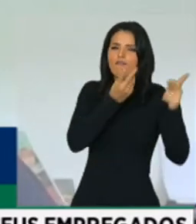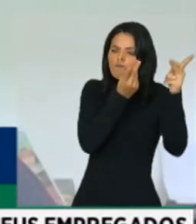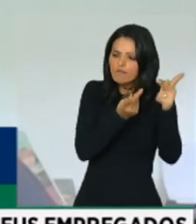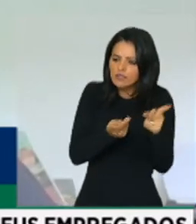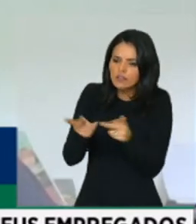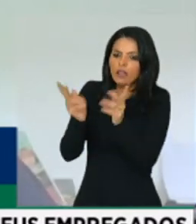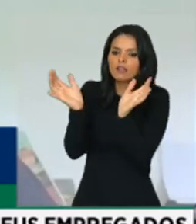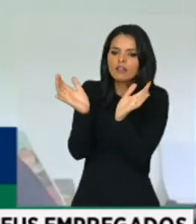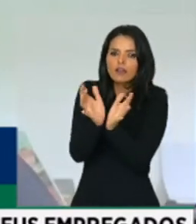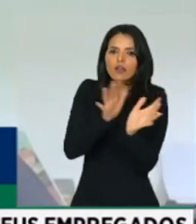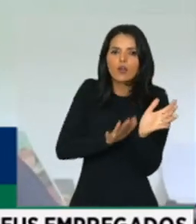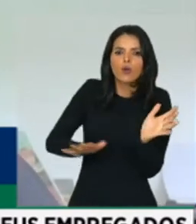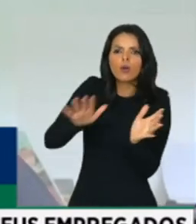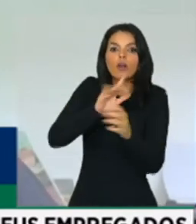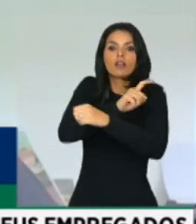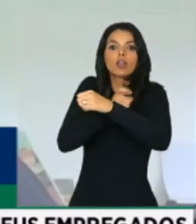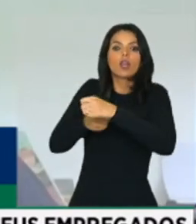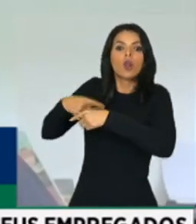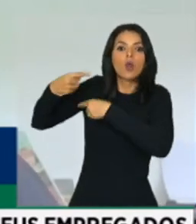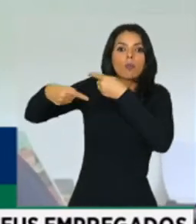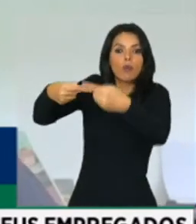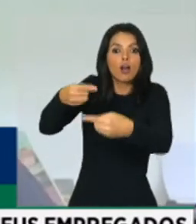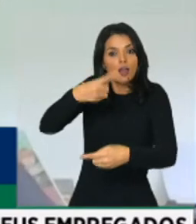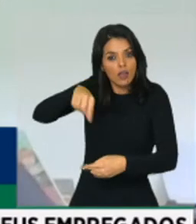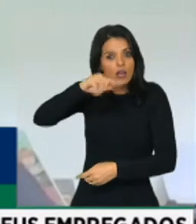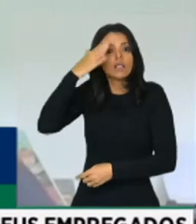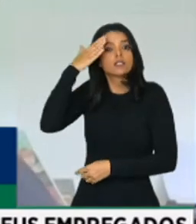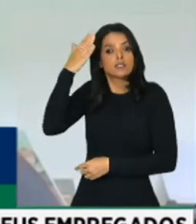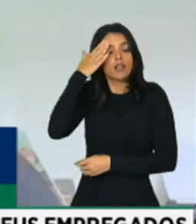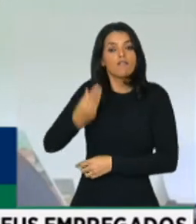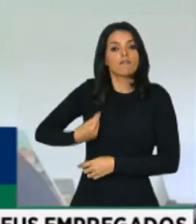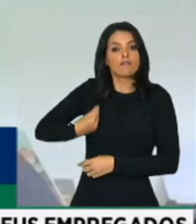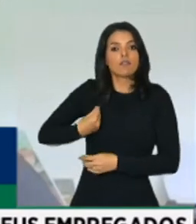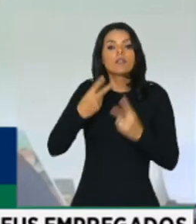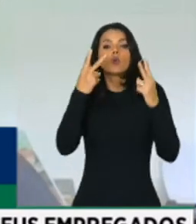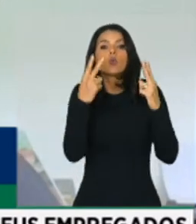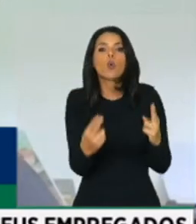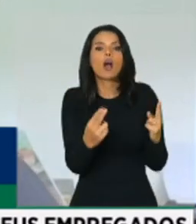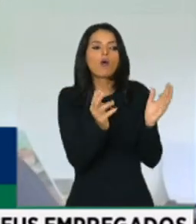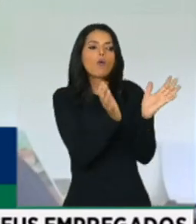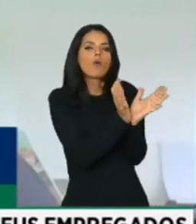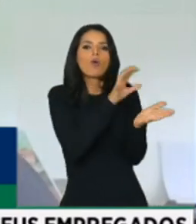S, QUILOMBOLAS, EU E SEI QUE VIVEM O MESMO SISTEMA QUE AS COMUNIDADES INDÍGENAS VIVEM, O SISTEMA COLETIVO, COM MUITA